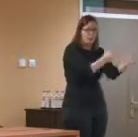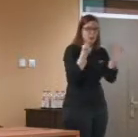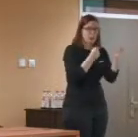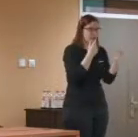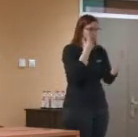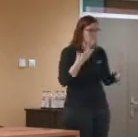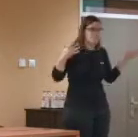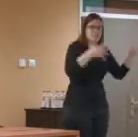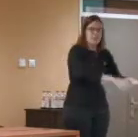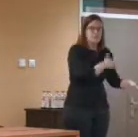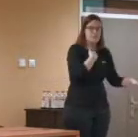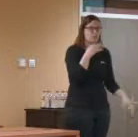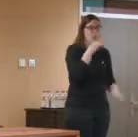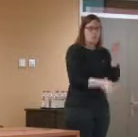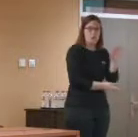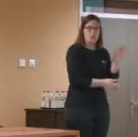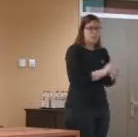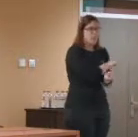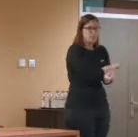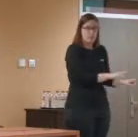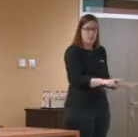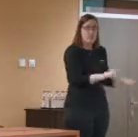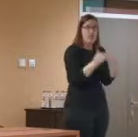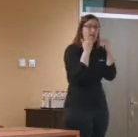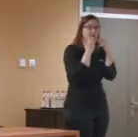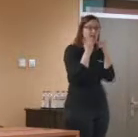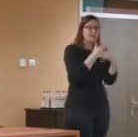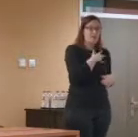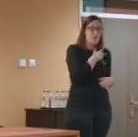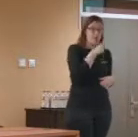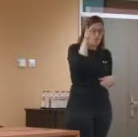a través de la abogacía de la Generalitat, y eso me parece también muy grave,